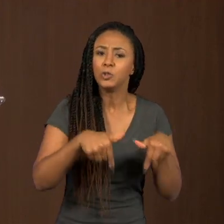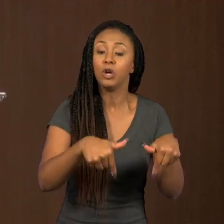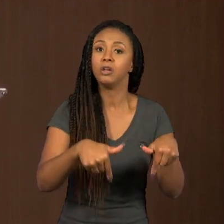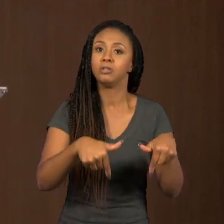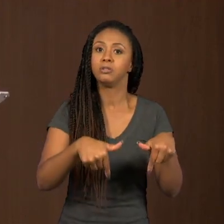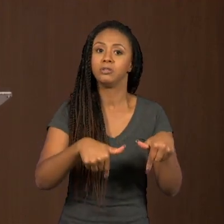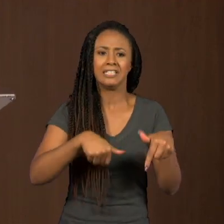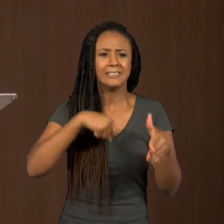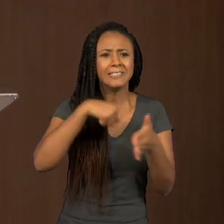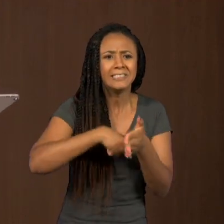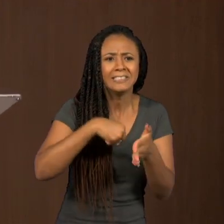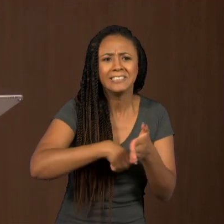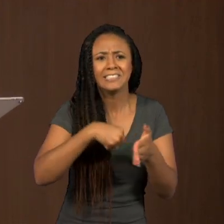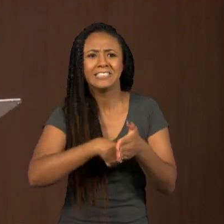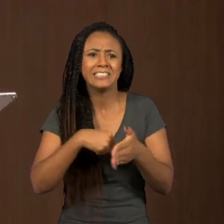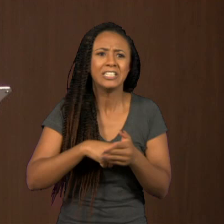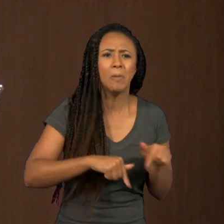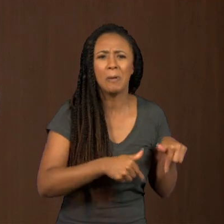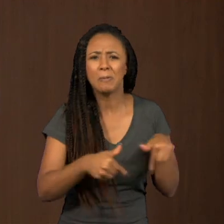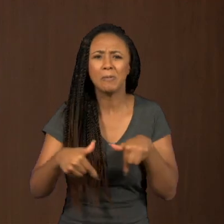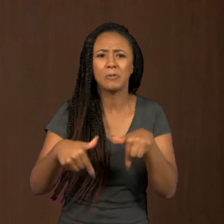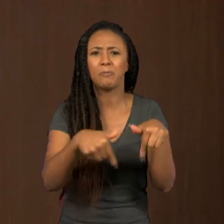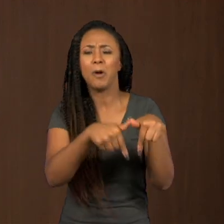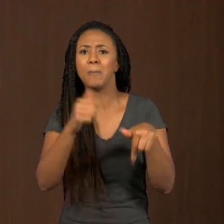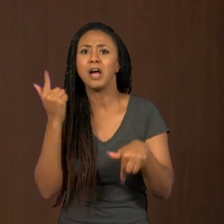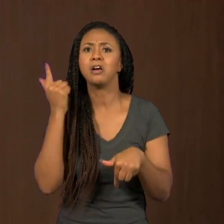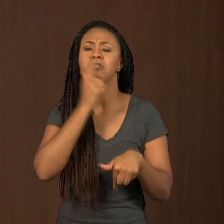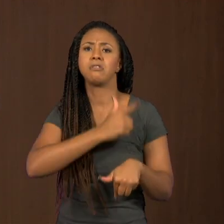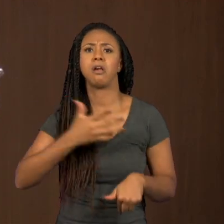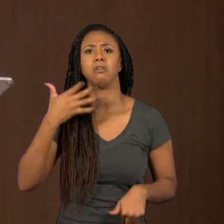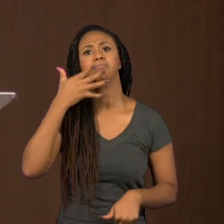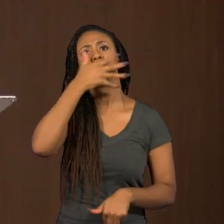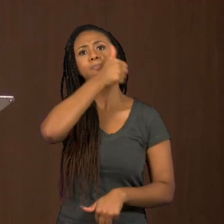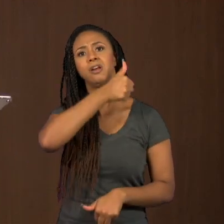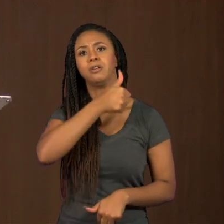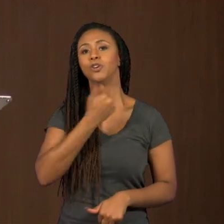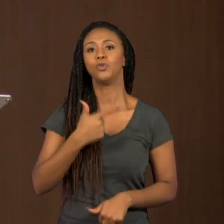SOBREVIVÊNCIA DO QUE PROPRIAMENTE UMA VIDA PLENA.